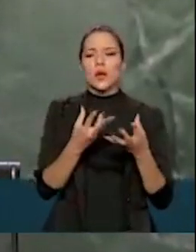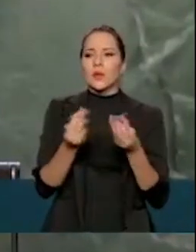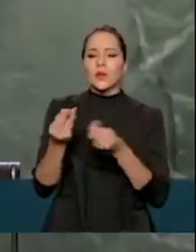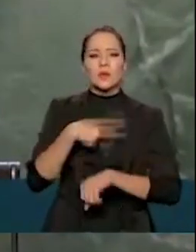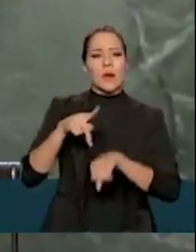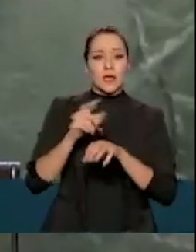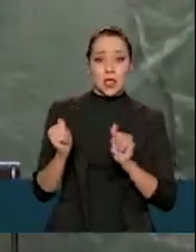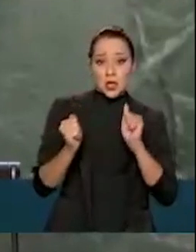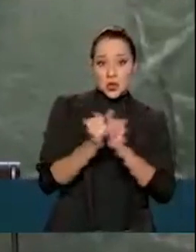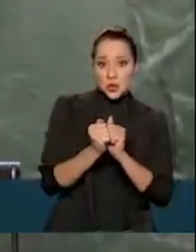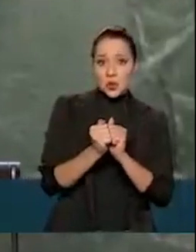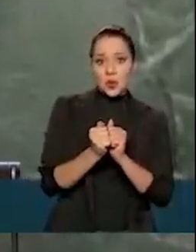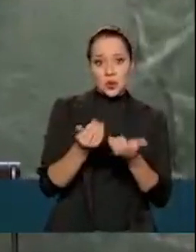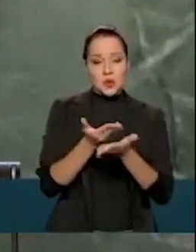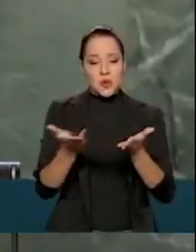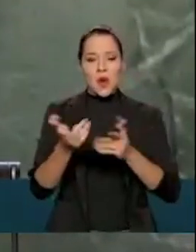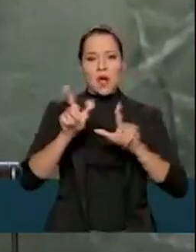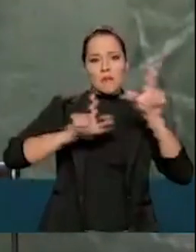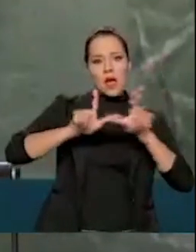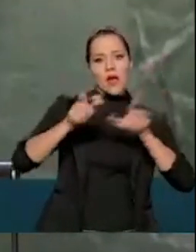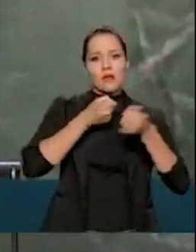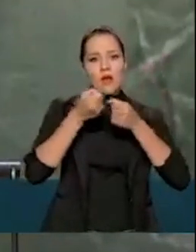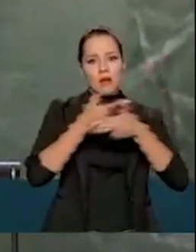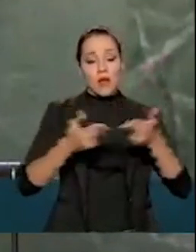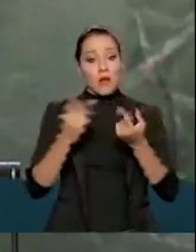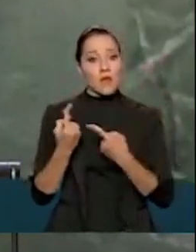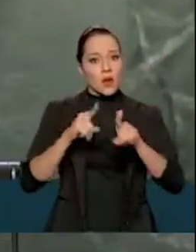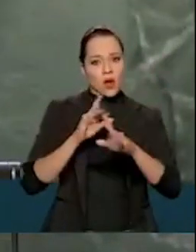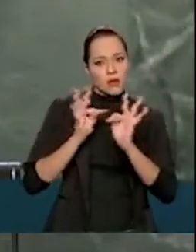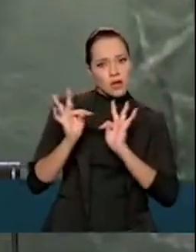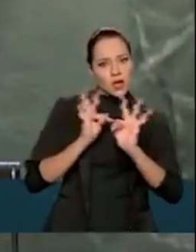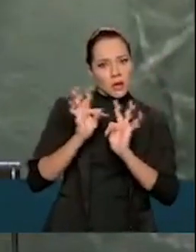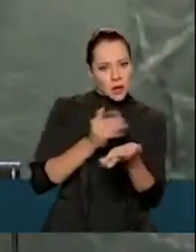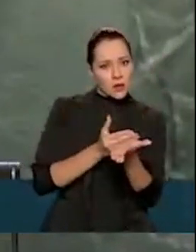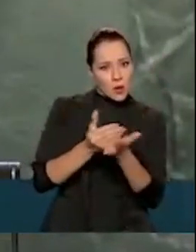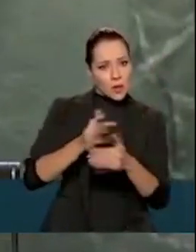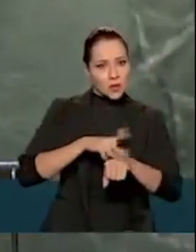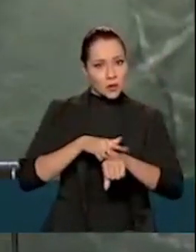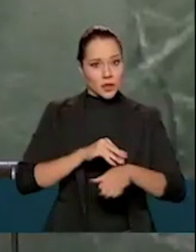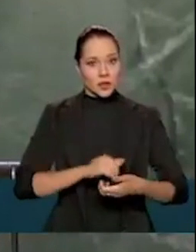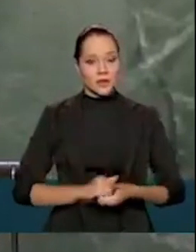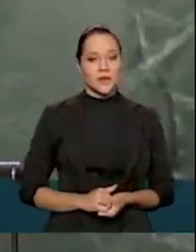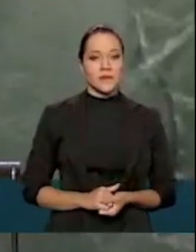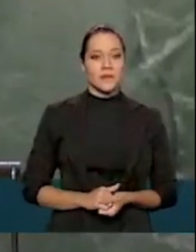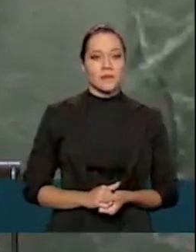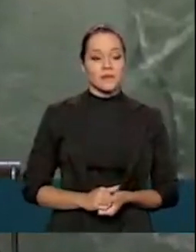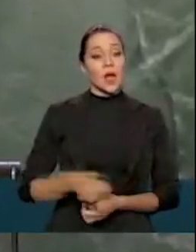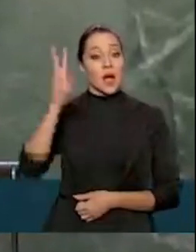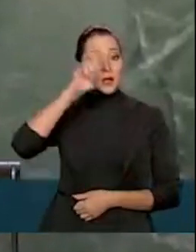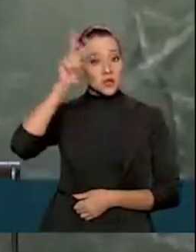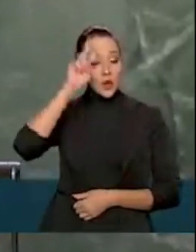juntamente com grande parte da mídia se colocaram contra o tratamento inicial a história EA ciência